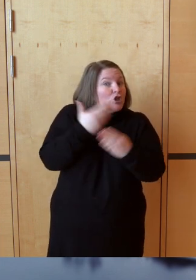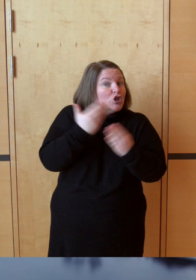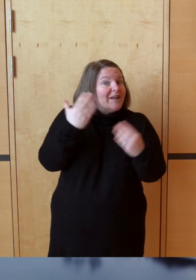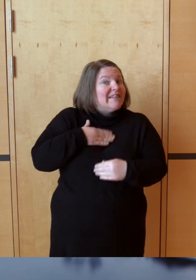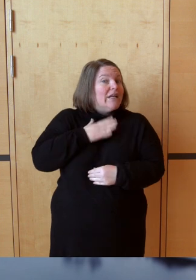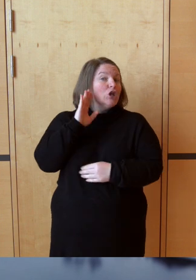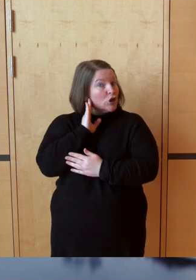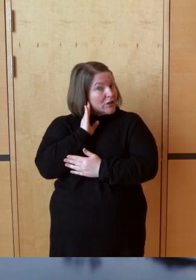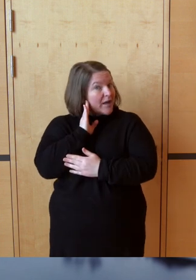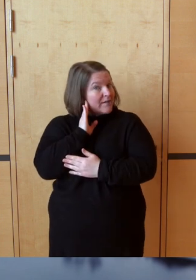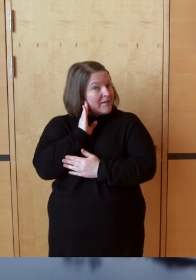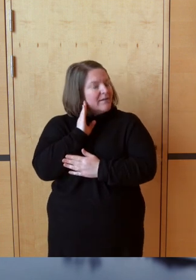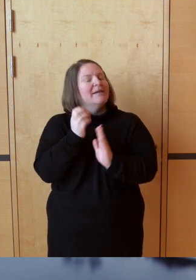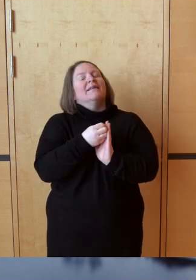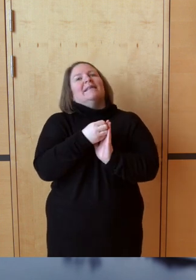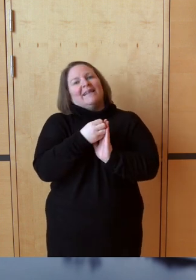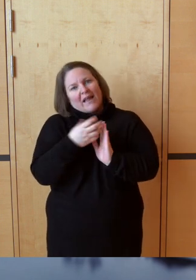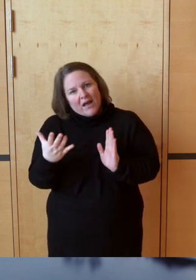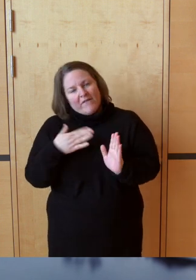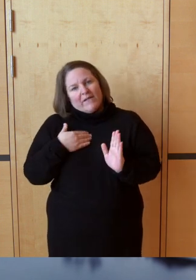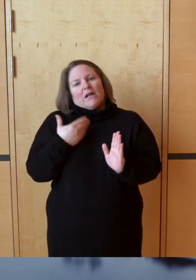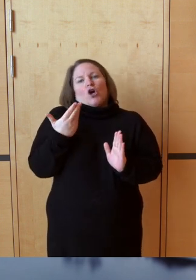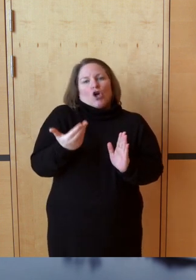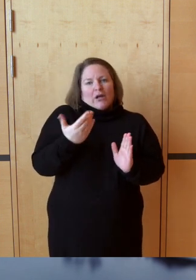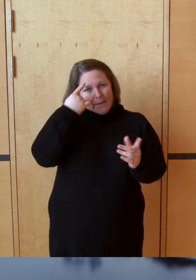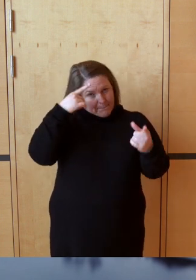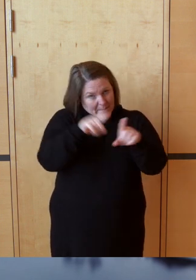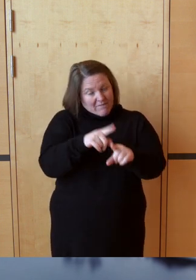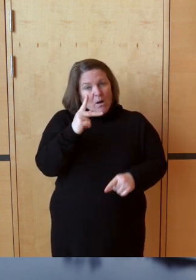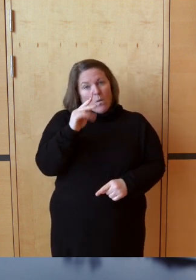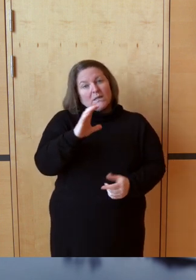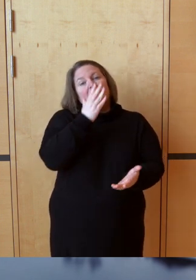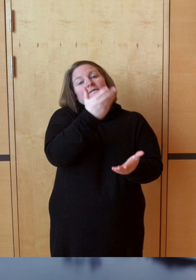Med det sagt så vill jag bara yrka bifall Lks förslag